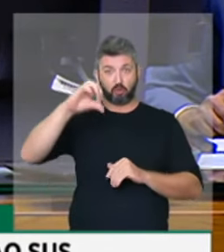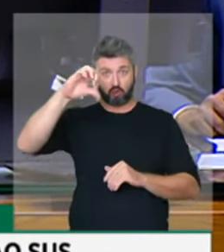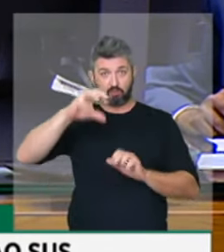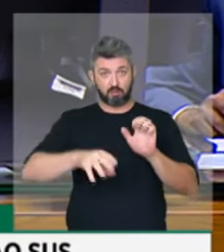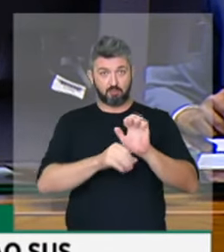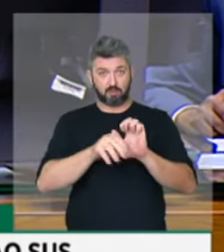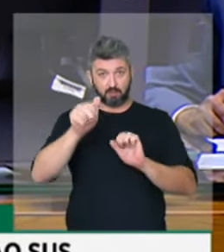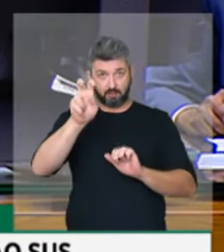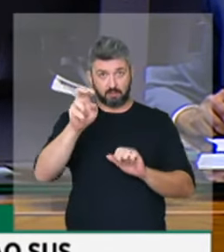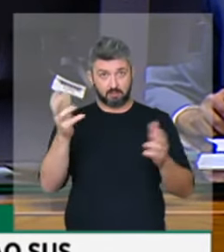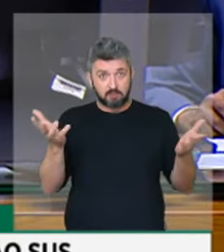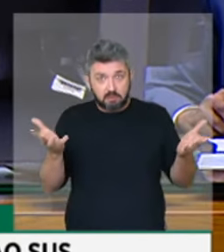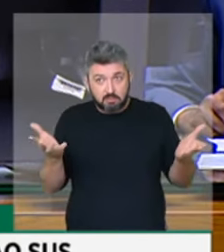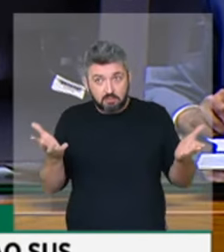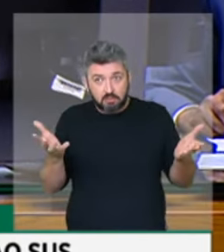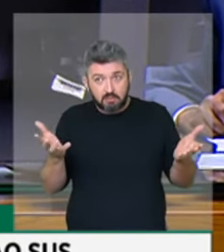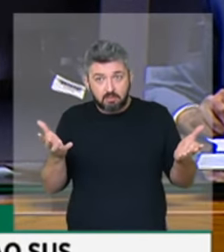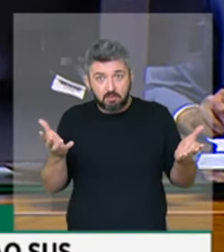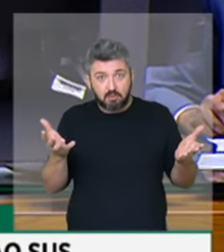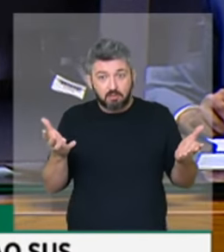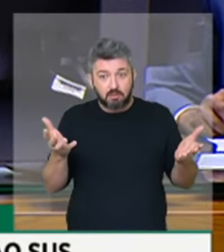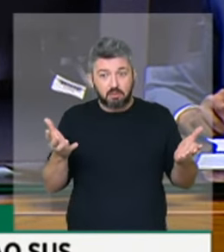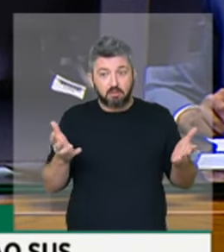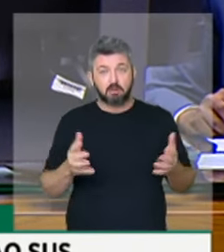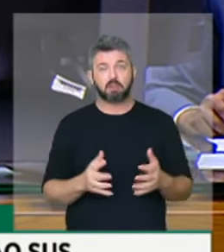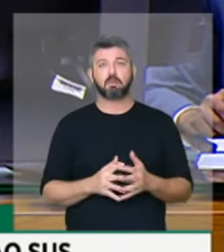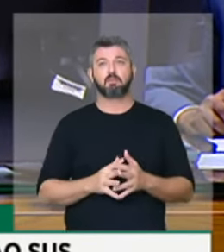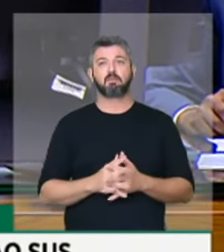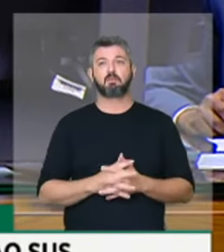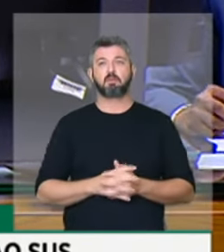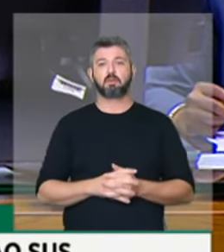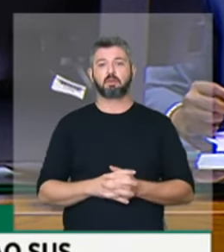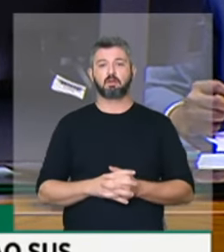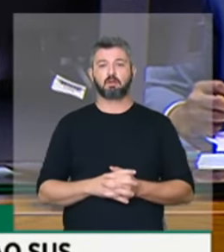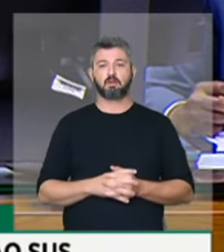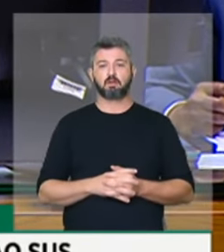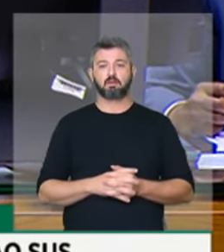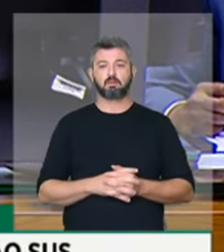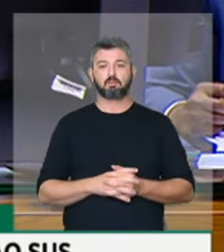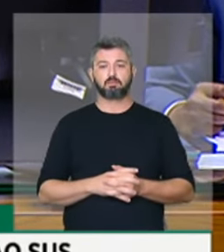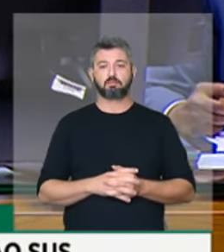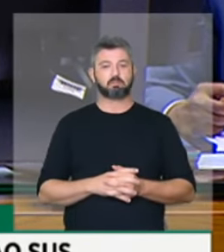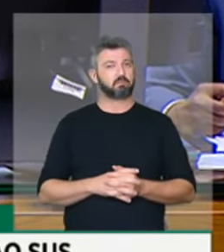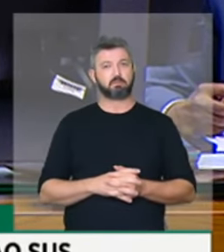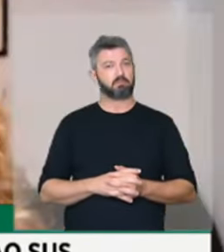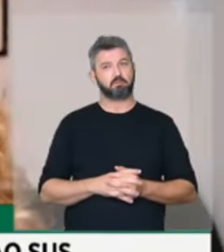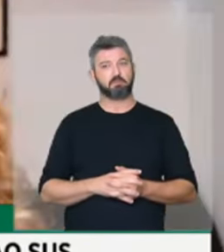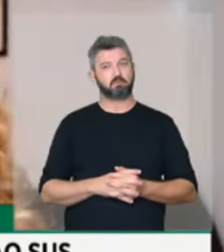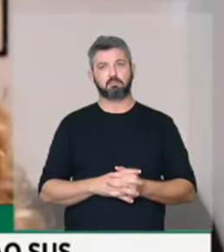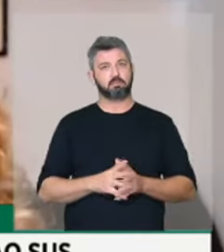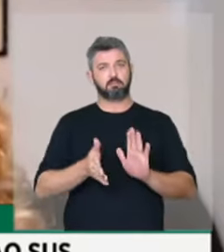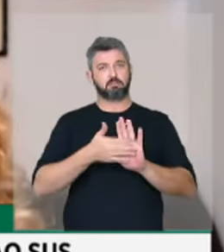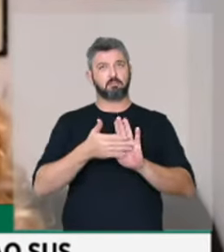QUE A GENTE QUER FAZER ACORDO. -- [DEPUTADA]: FAZER ACORDO É RETIRADA. -- [PRESIDENTE]: NINGUÉM PROPÔS ISSO NA HORA DO ACORDO E VAMOS PARA VOTAÇÃO.